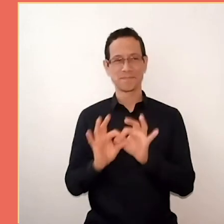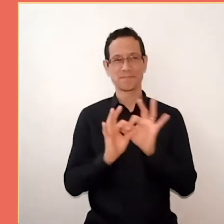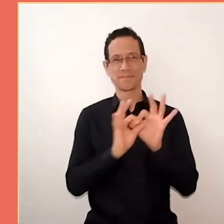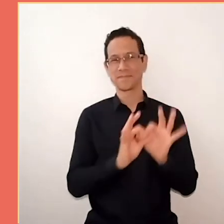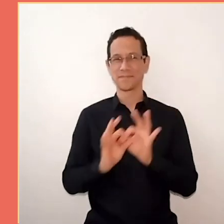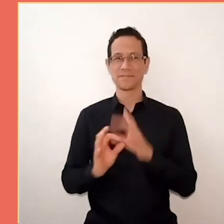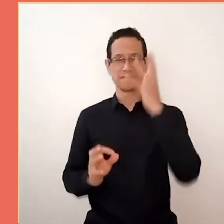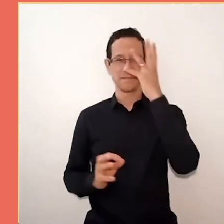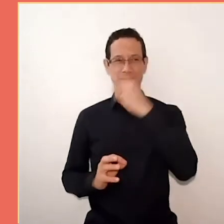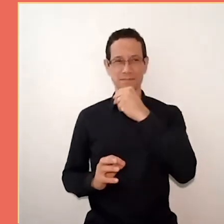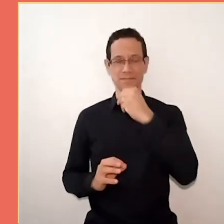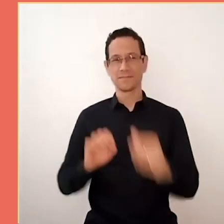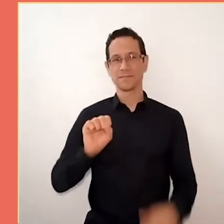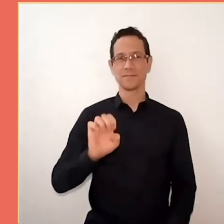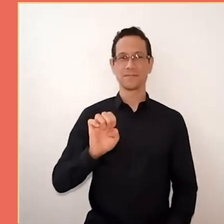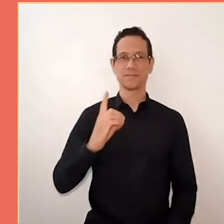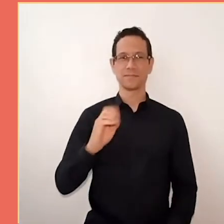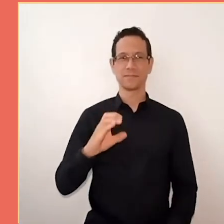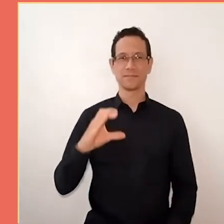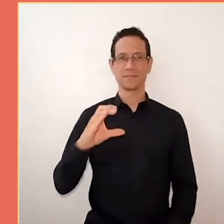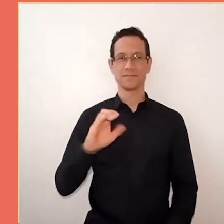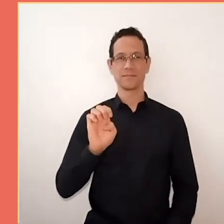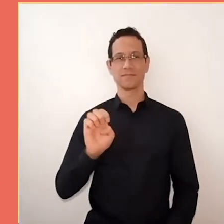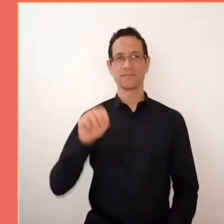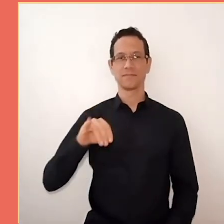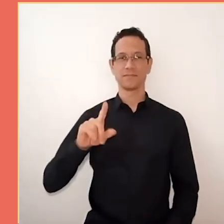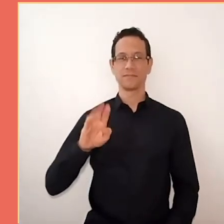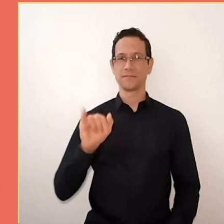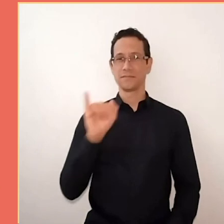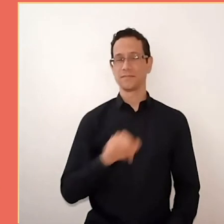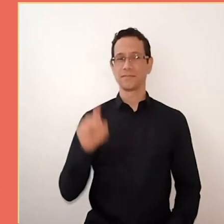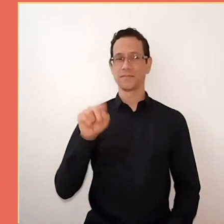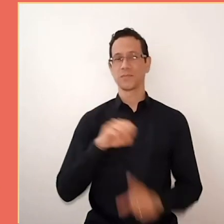CEDAC, Emília, Itaú Social, Sesc São Paulo,